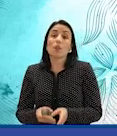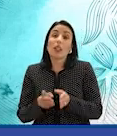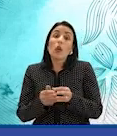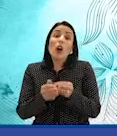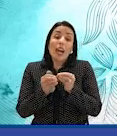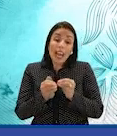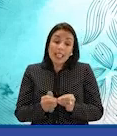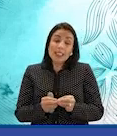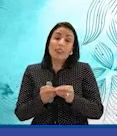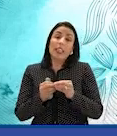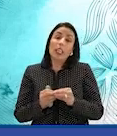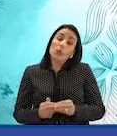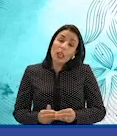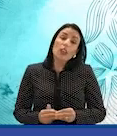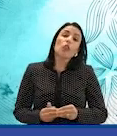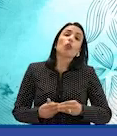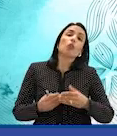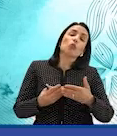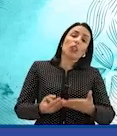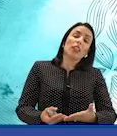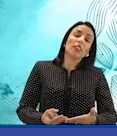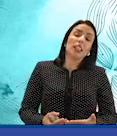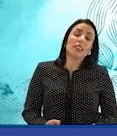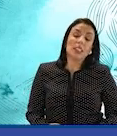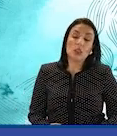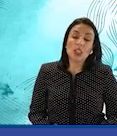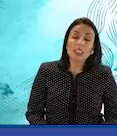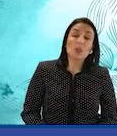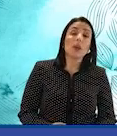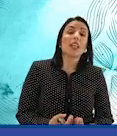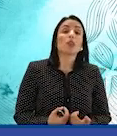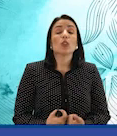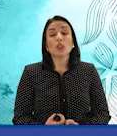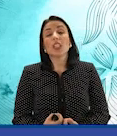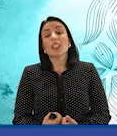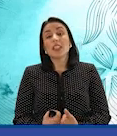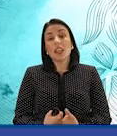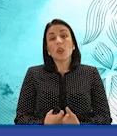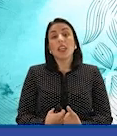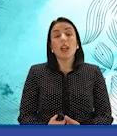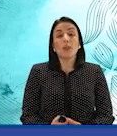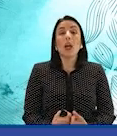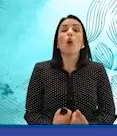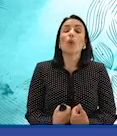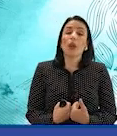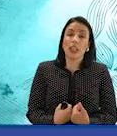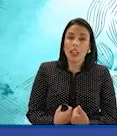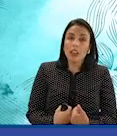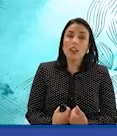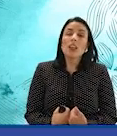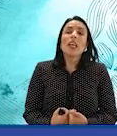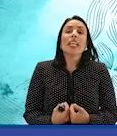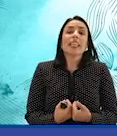Pero es requerimiento que ustedes nos hacen para nosotros atenderlo de la mejor manera.